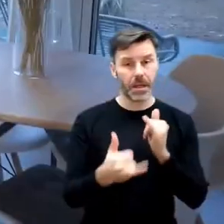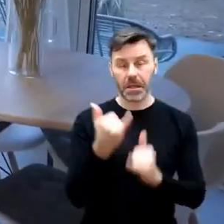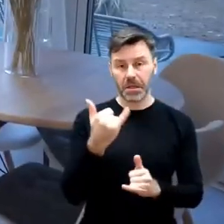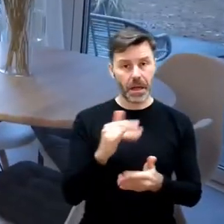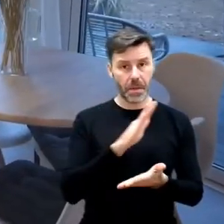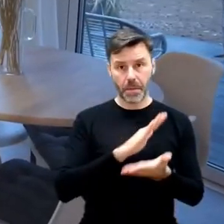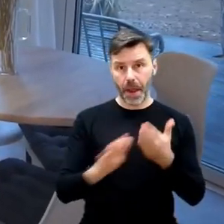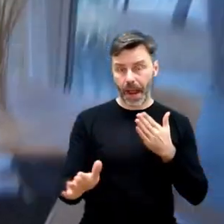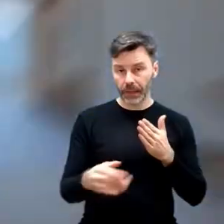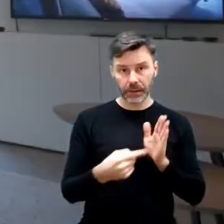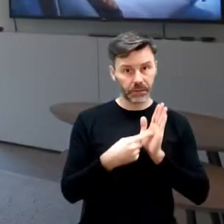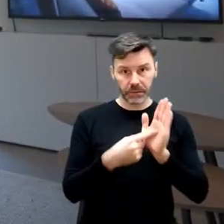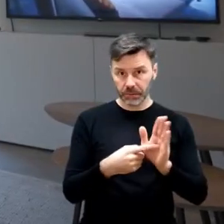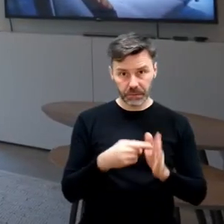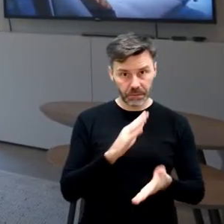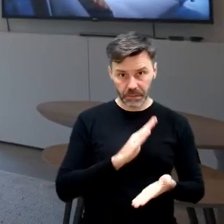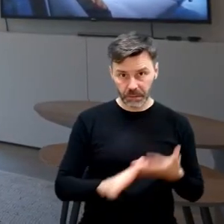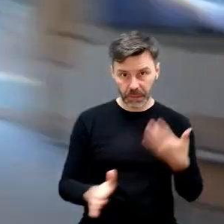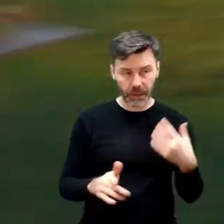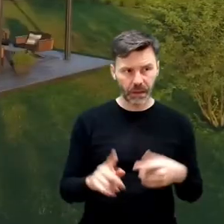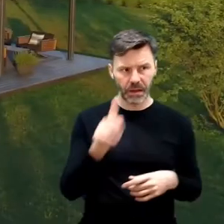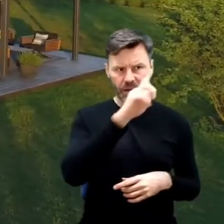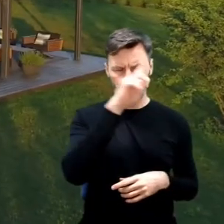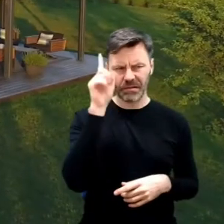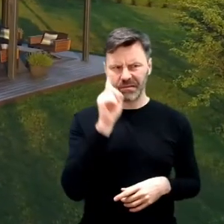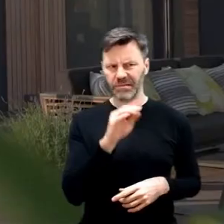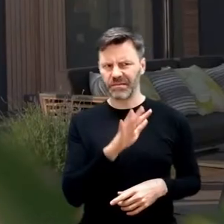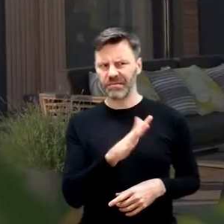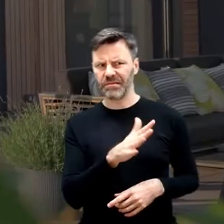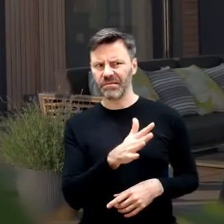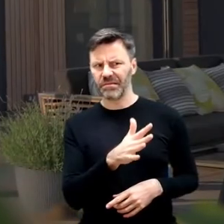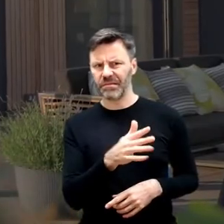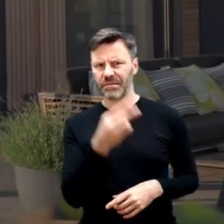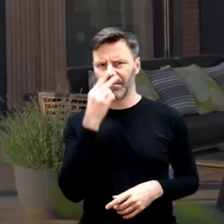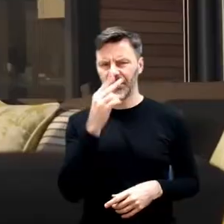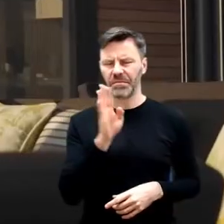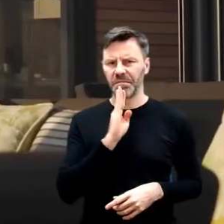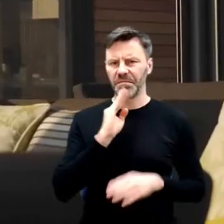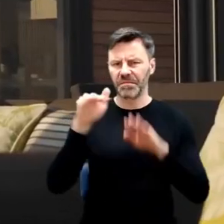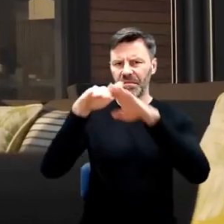wywołuje asociację z budownictwem kontenerowym, w którym my jako spółka